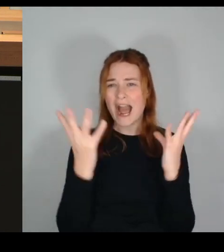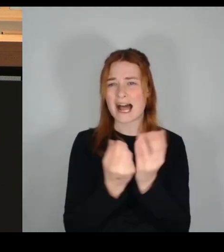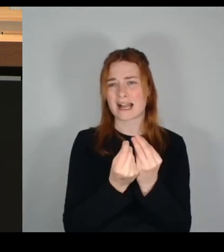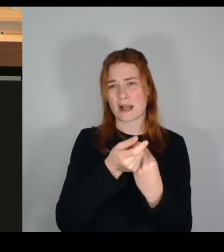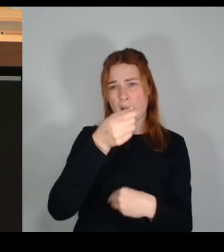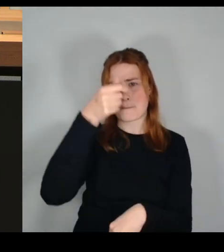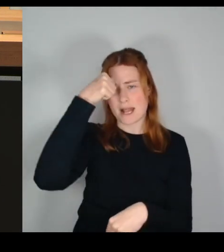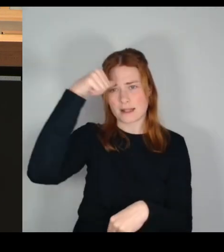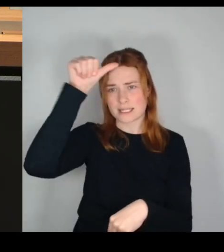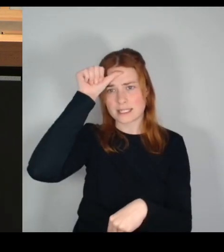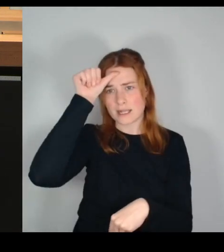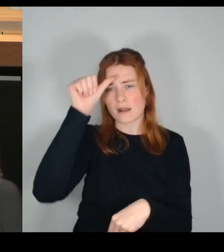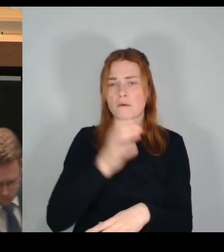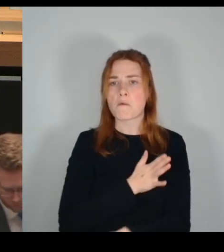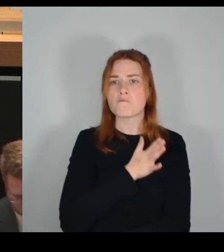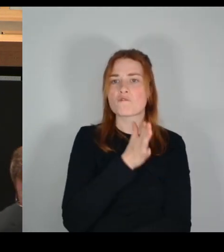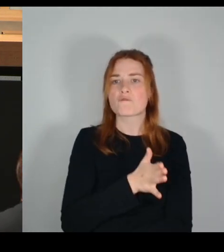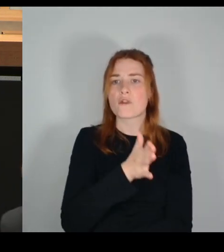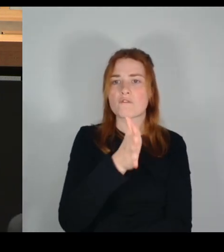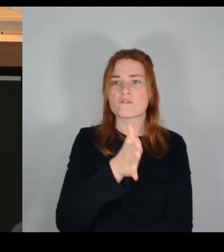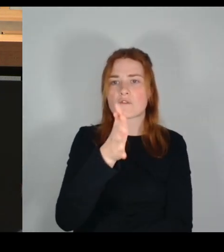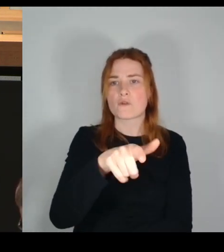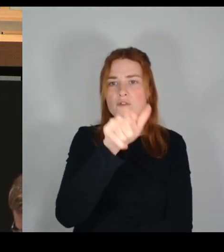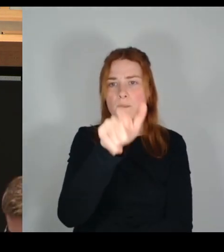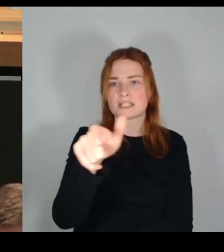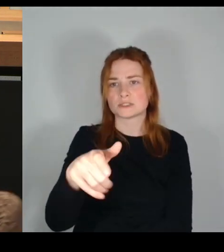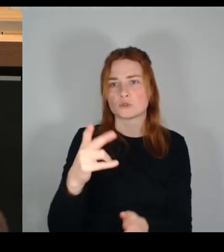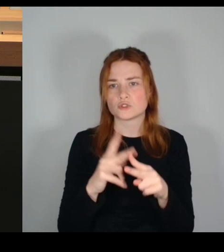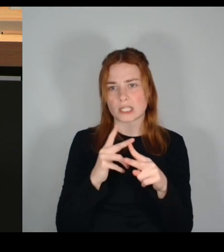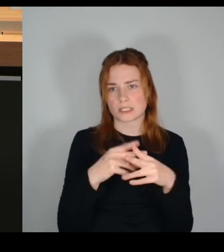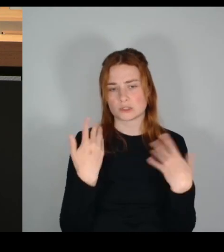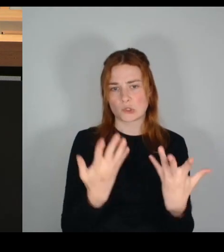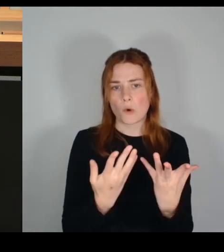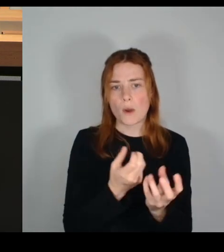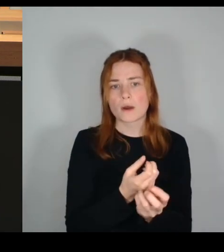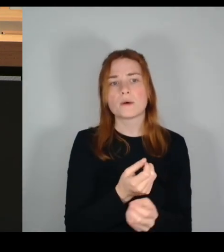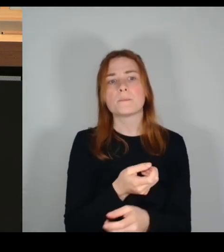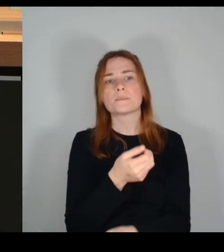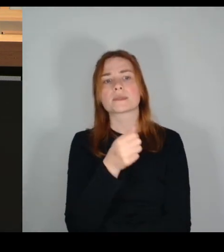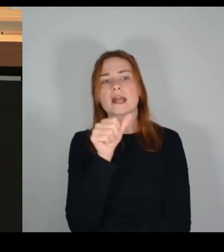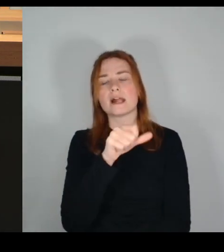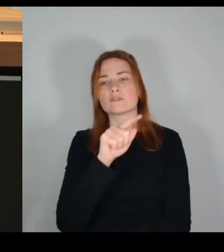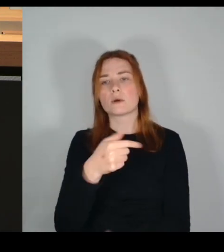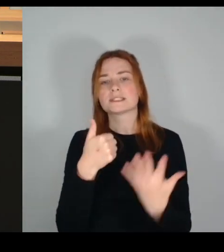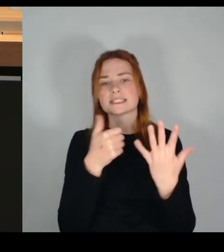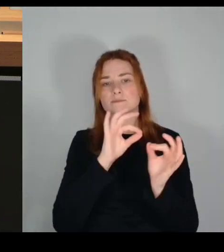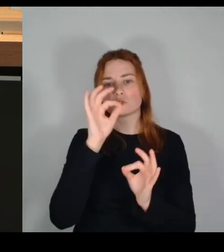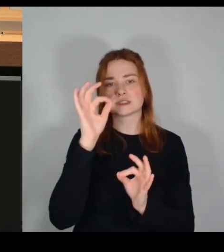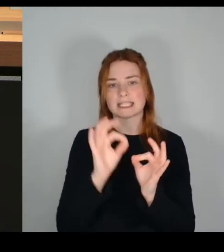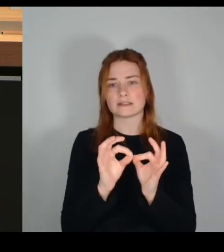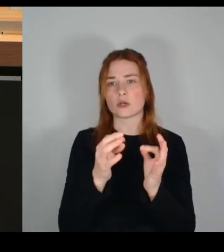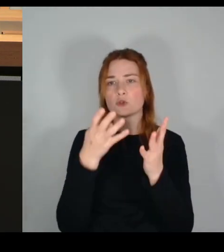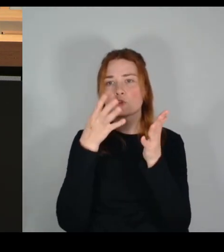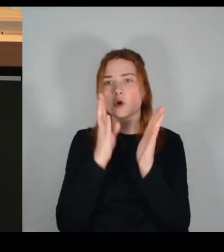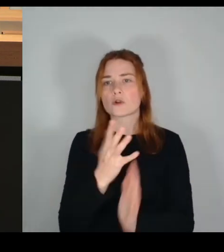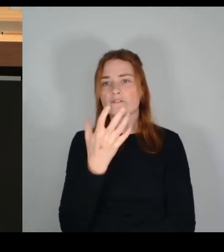weniger als 950 € im Monat. Ein gutes Leben ist damit nicht ohne Weiteres möglich. Und hinter diesen Zahlen